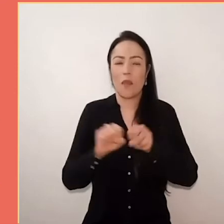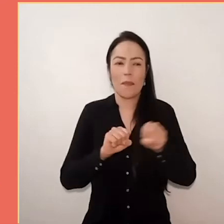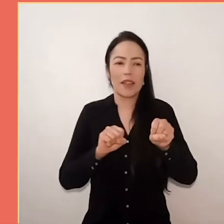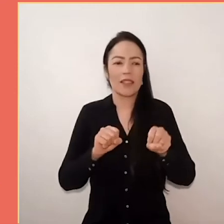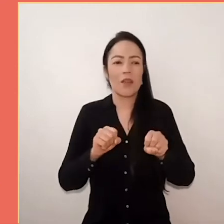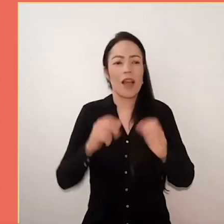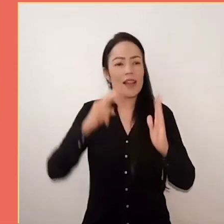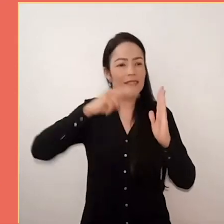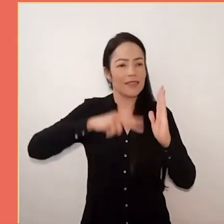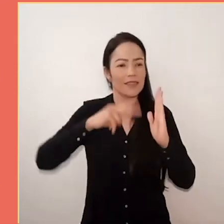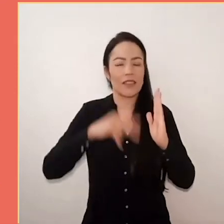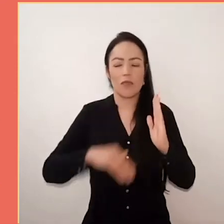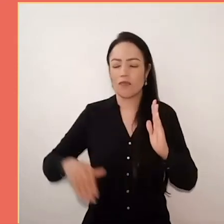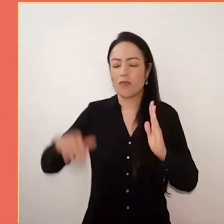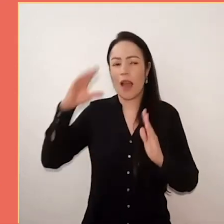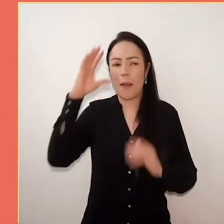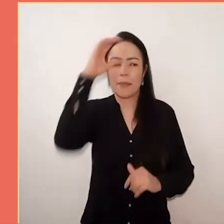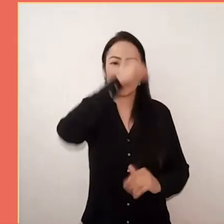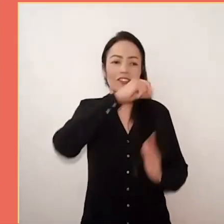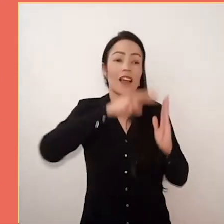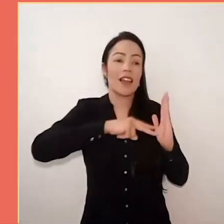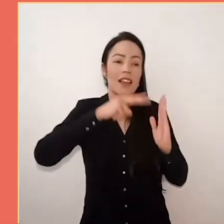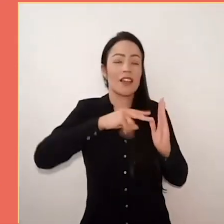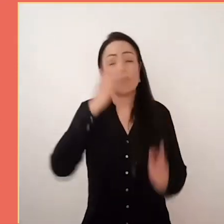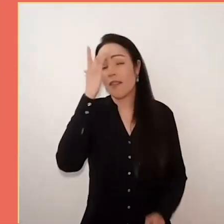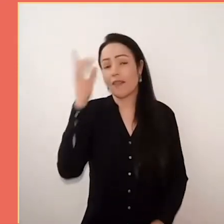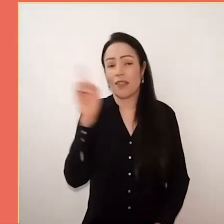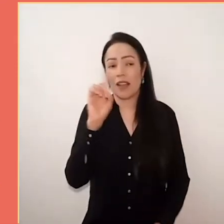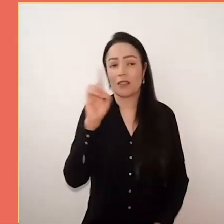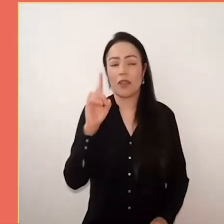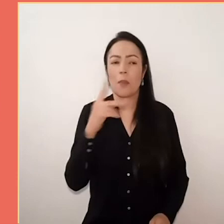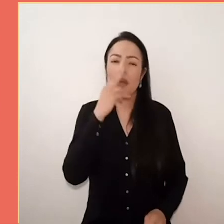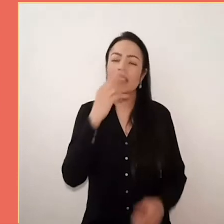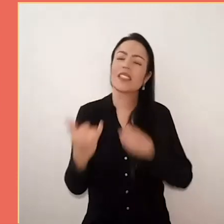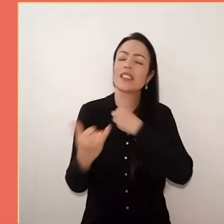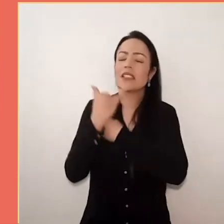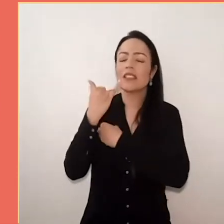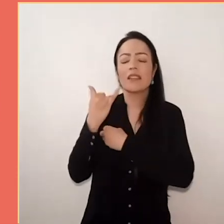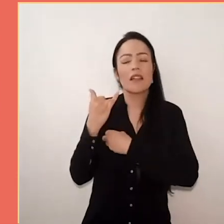ele não foi fácil, eu fui um pouco ali enganada pela ideia da leitura prazerosa,